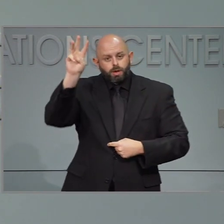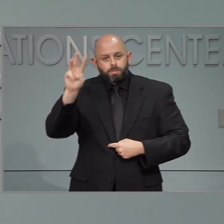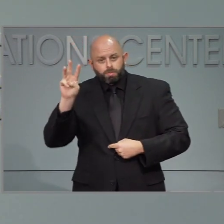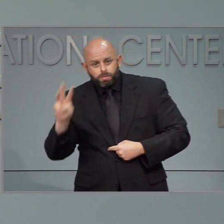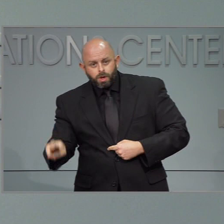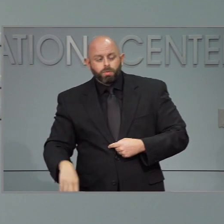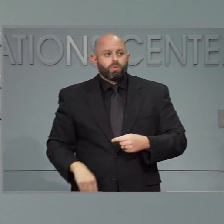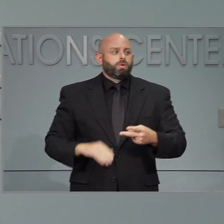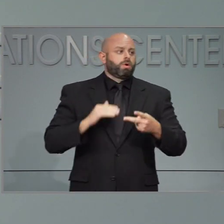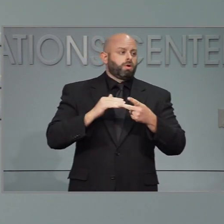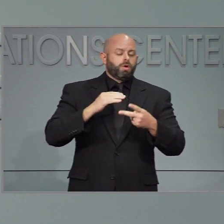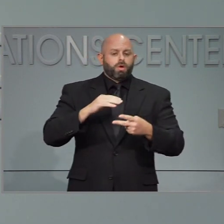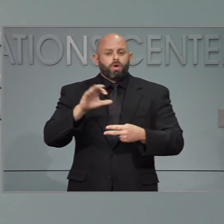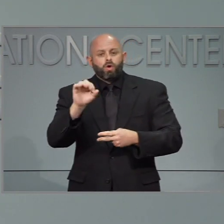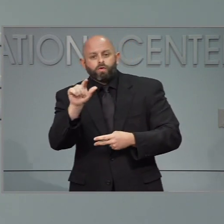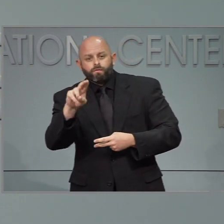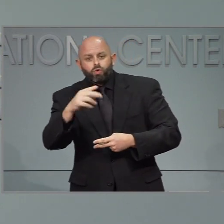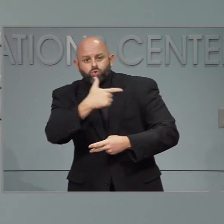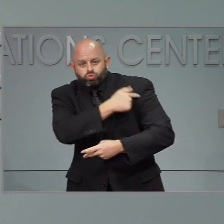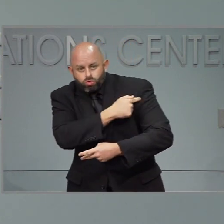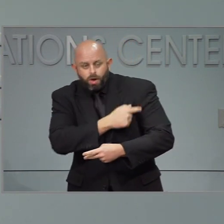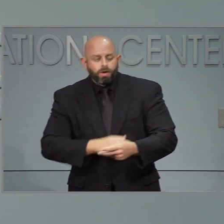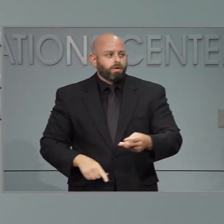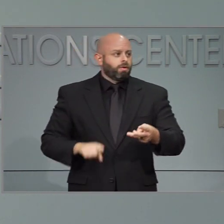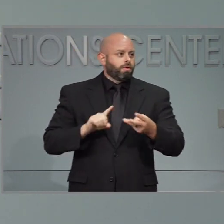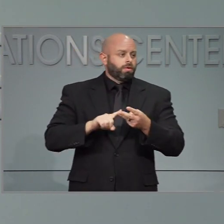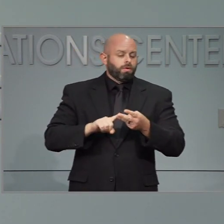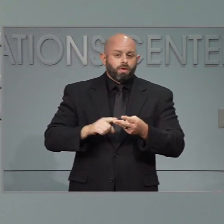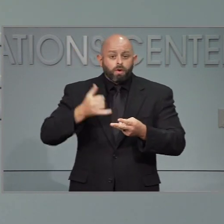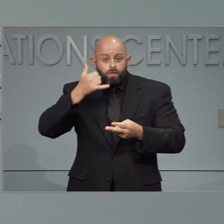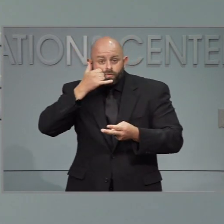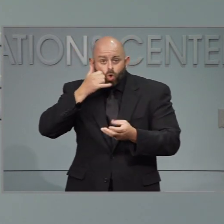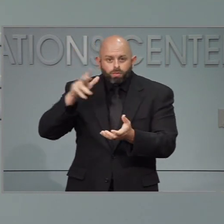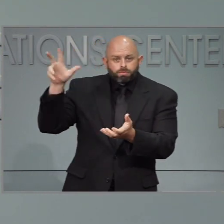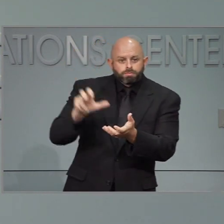Seguir las trece mes. El Ajax. Lo covid nez en